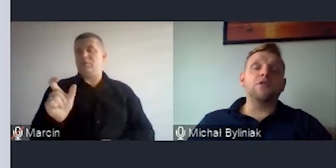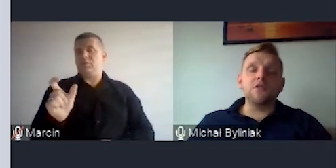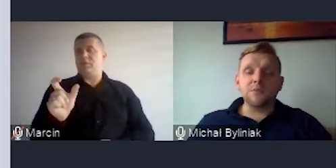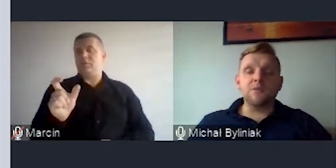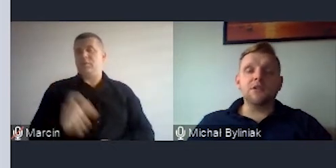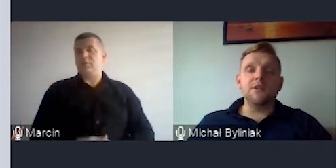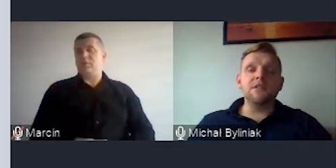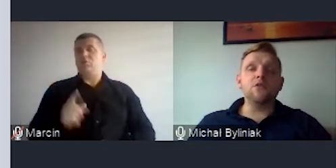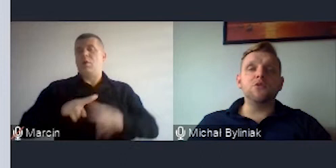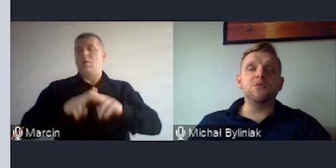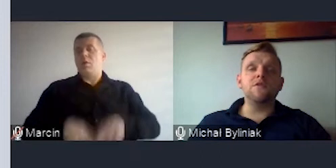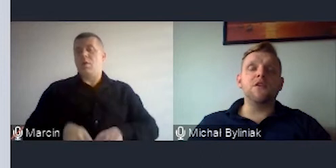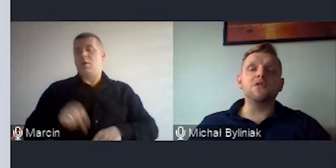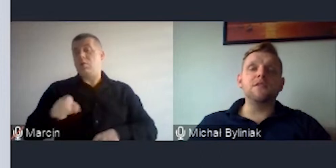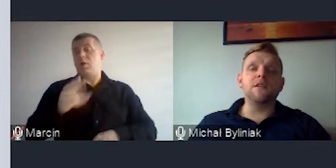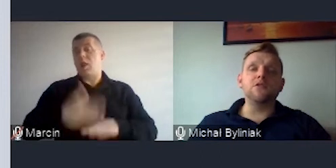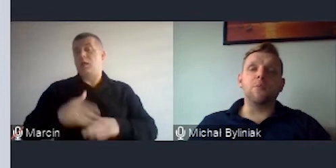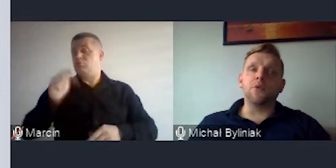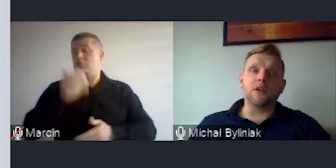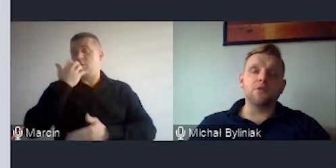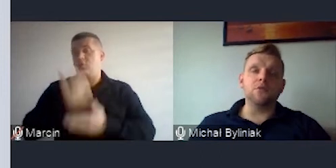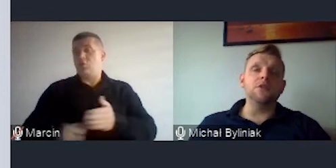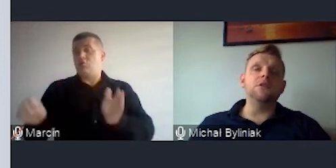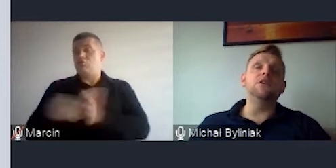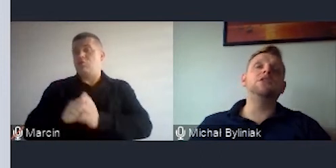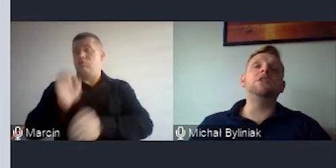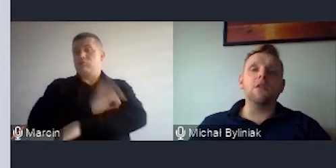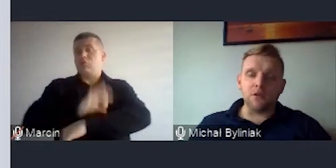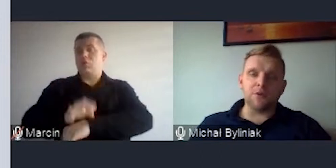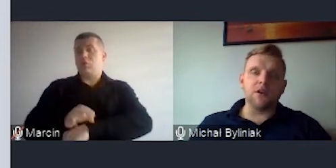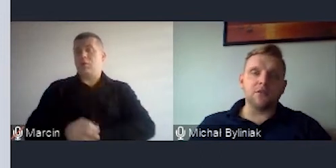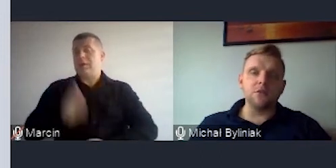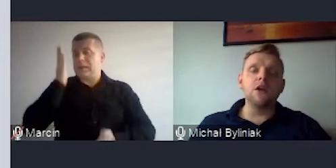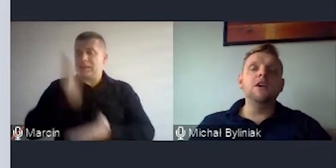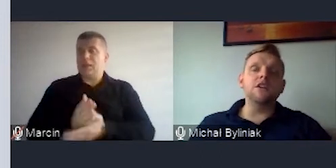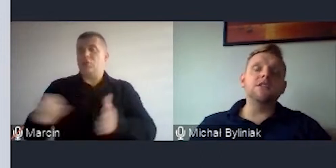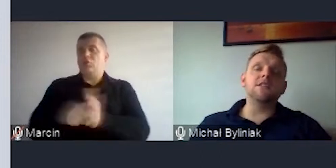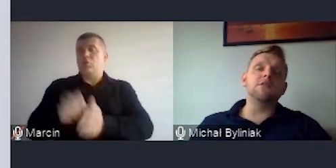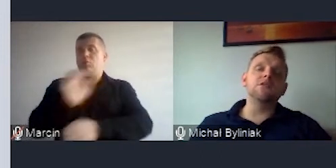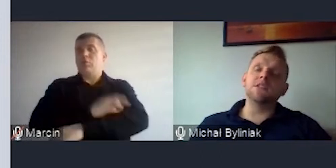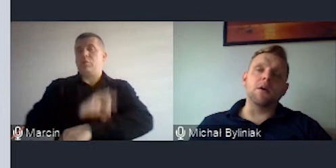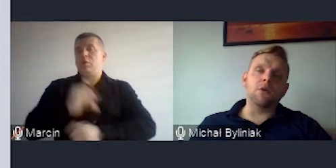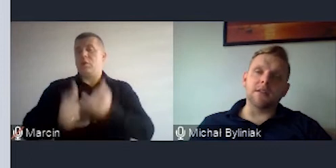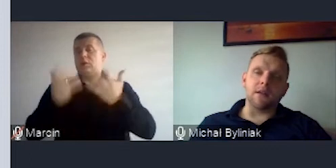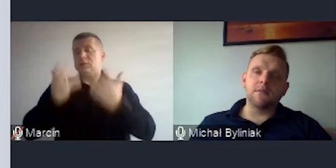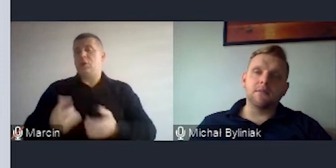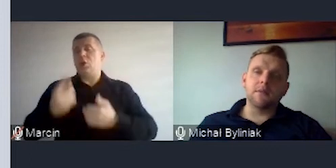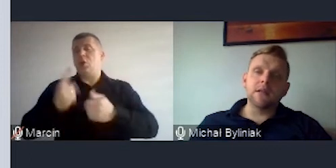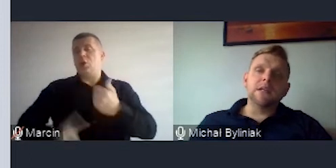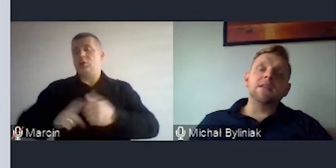a to co jest przedmiotem leasingu musi by wykorzystywane do projektu i tylko o projektu, jeśli chcę rozliczyć całą ratę.